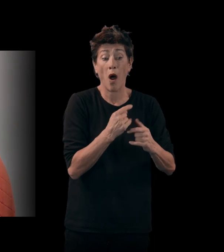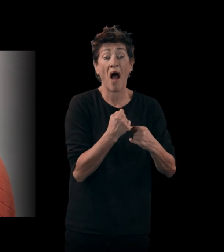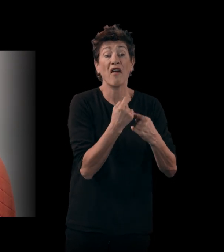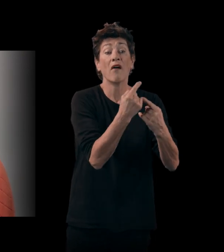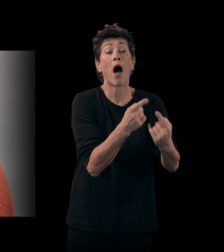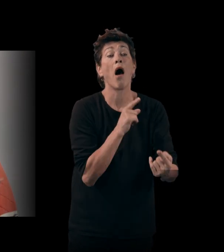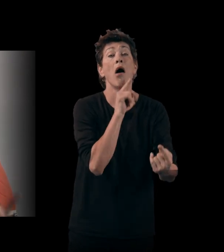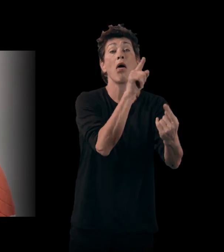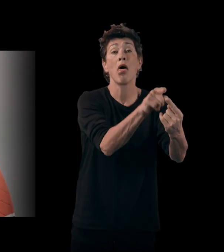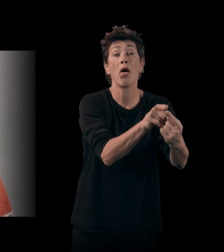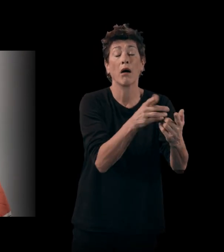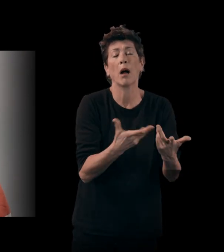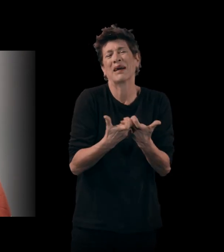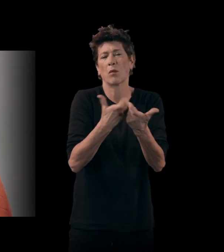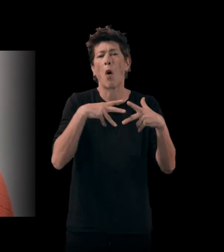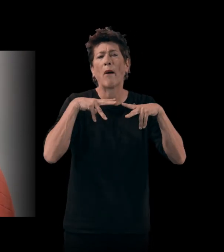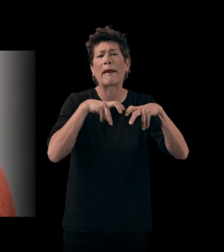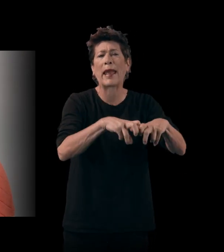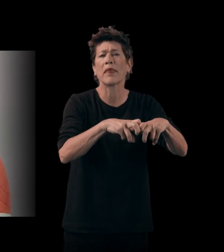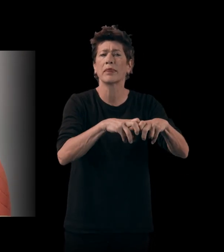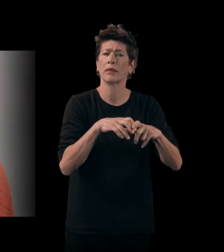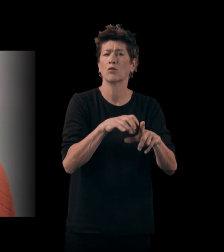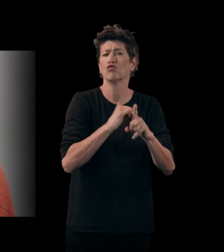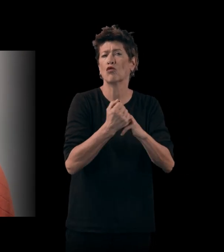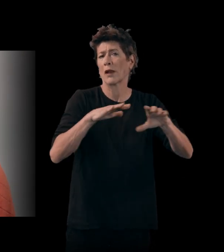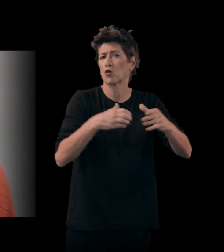Quand vous êtes sur une enquête ethnographique, le rapport avec le réel n’est pas le même.